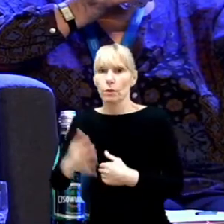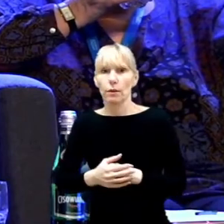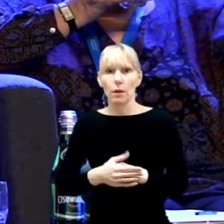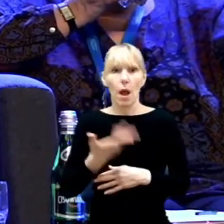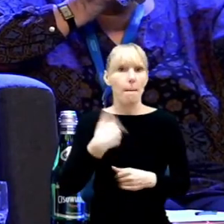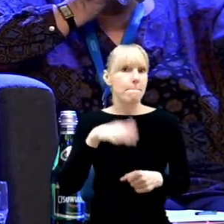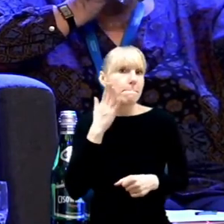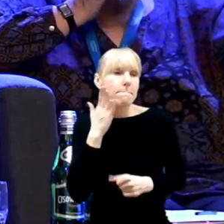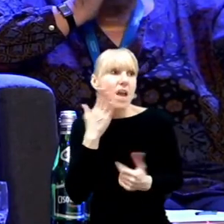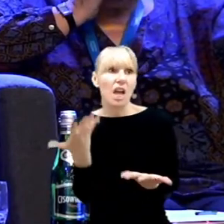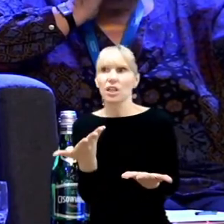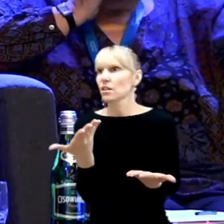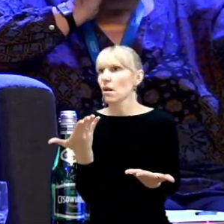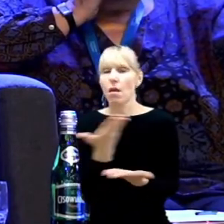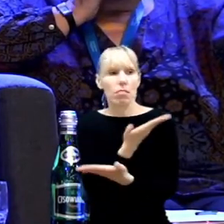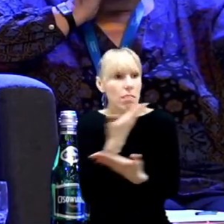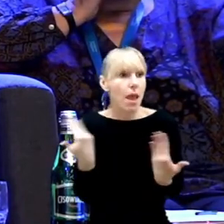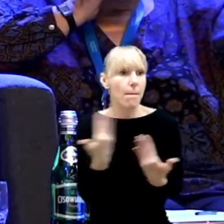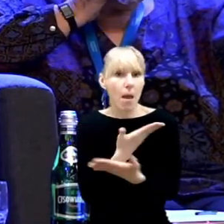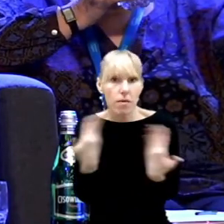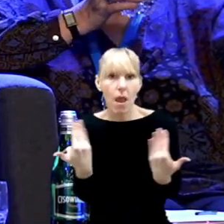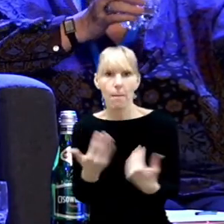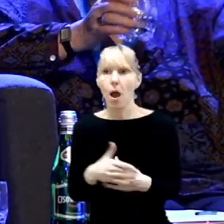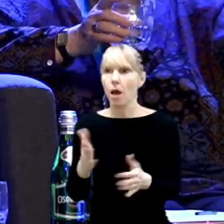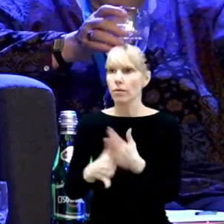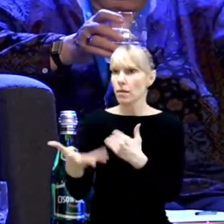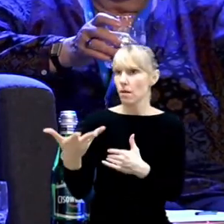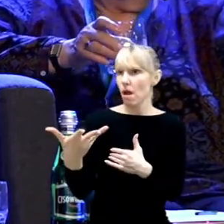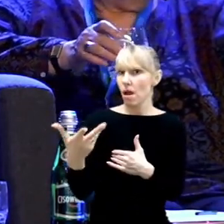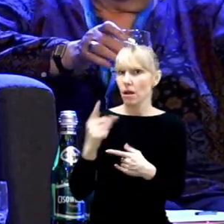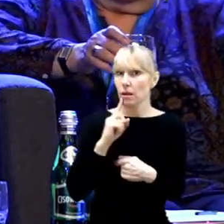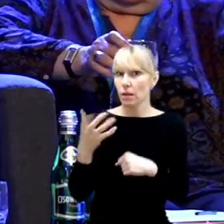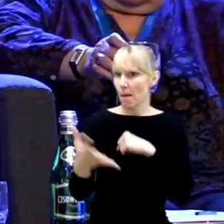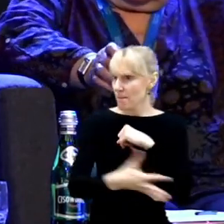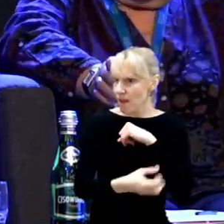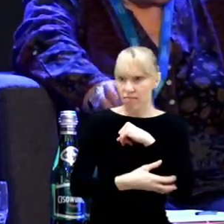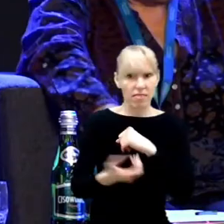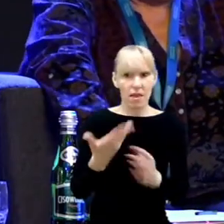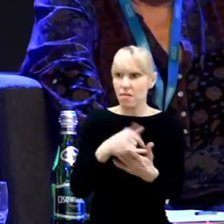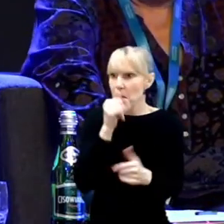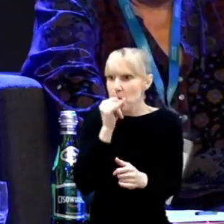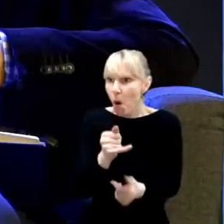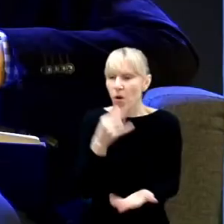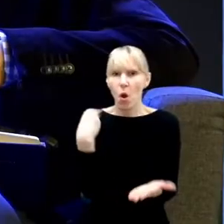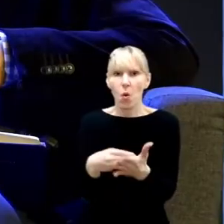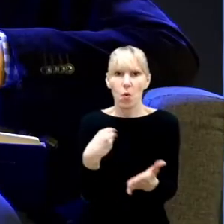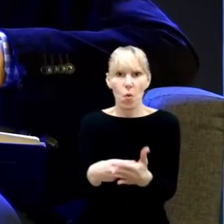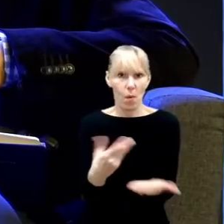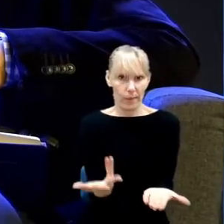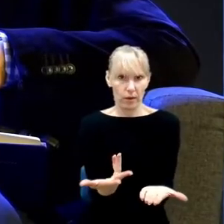Najbiedniejsi nie mogą sobie kupić mieszkania. Znaczy, jaka jest funkcja dominująca w przekazie? Socjalna.